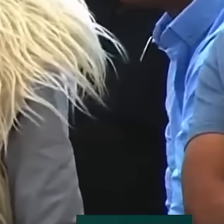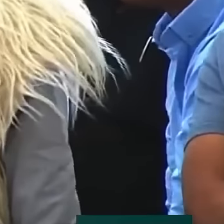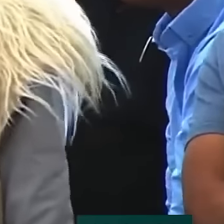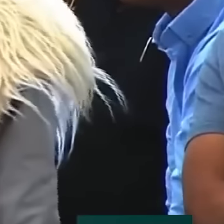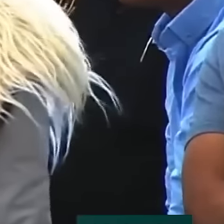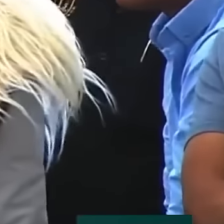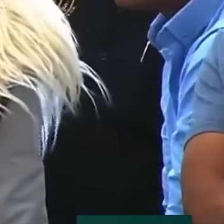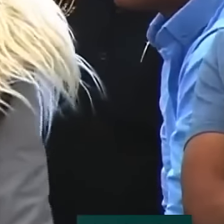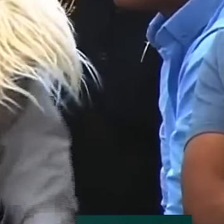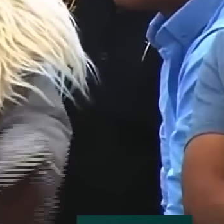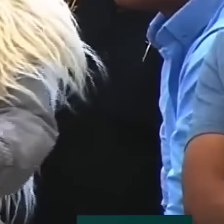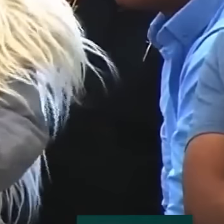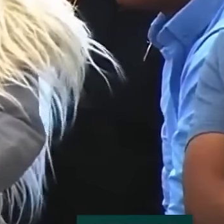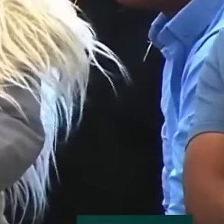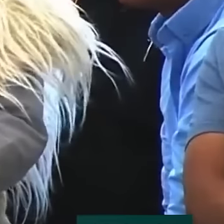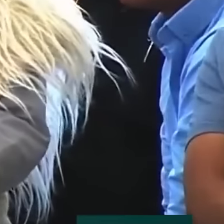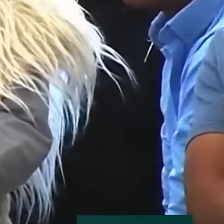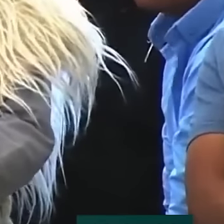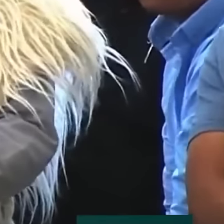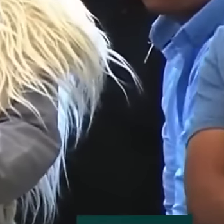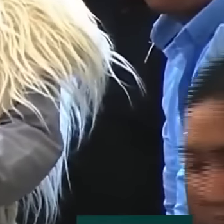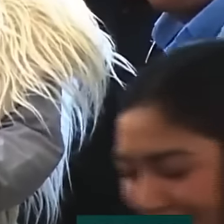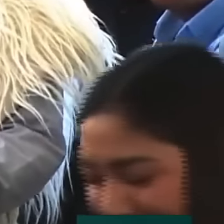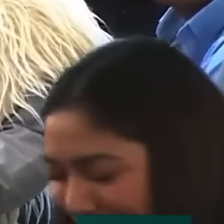indígena,